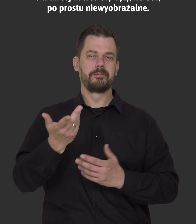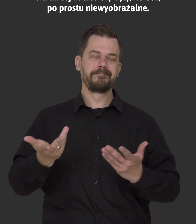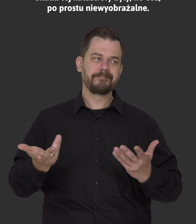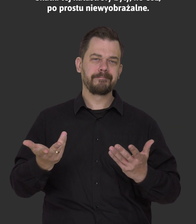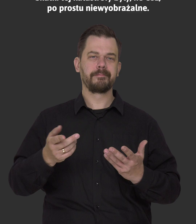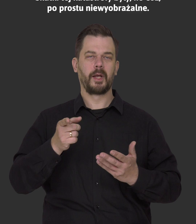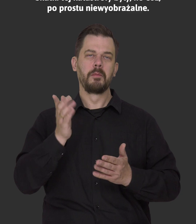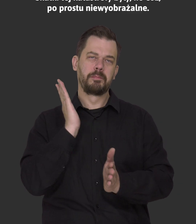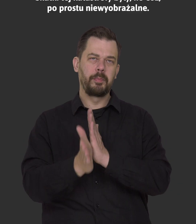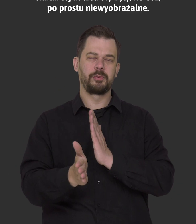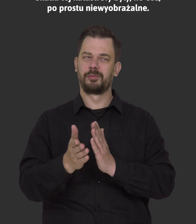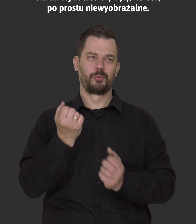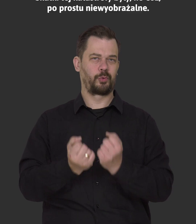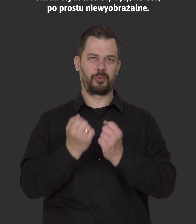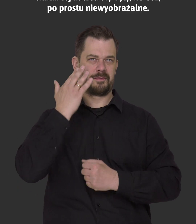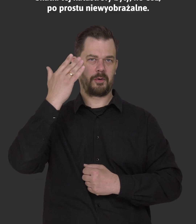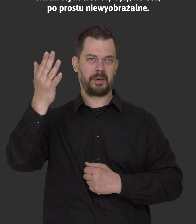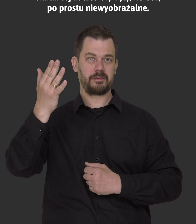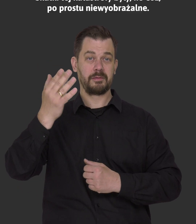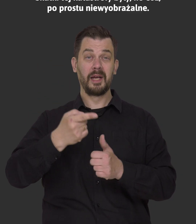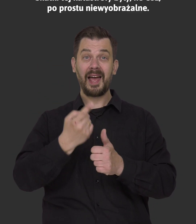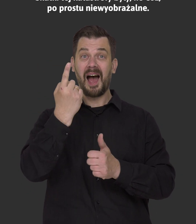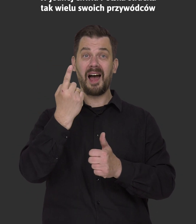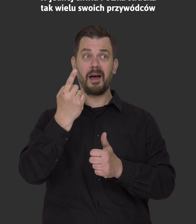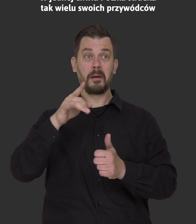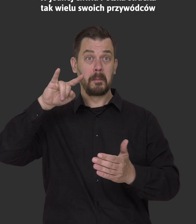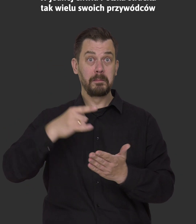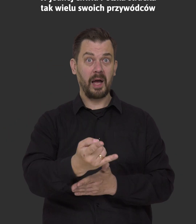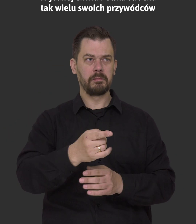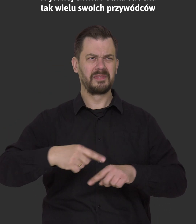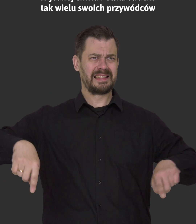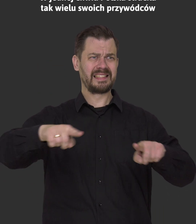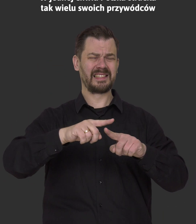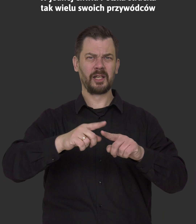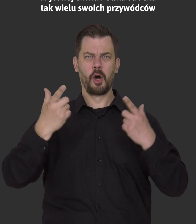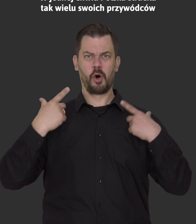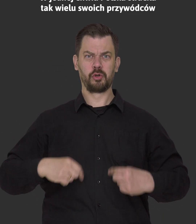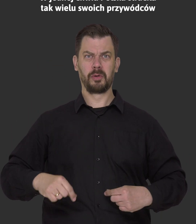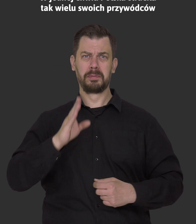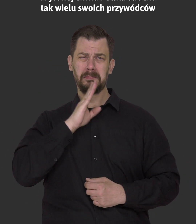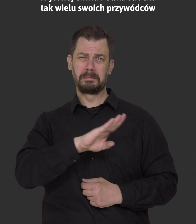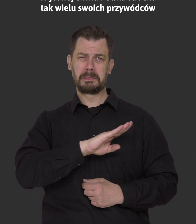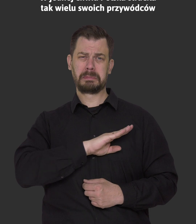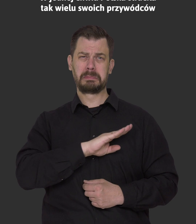Skutki tej katastrofy były, no cóż, po prostu niewyobrażalne. W jednej chwili Polska straciła tak wielu swoich przywódców